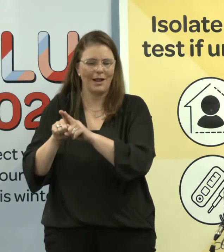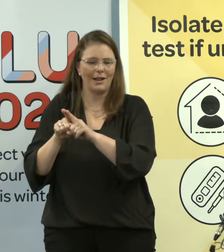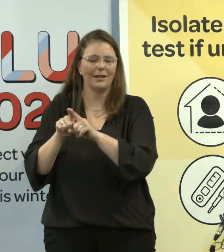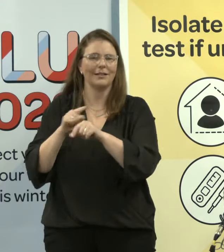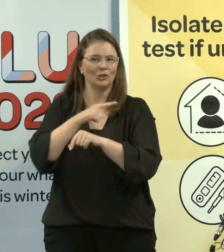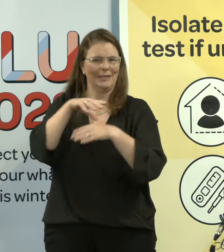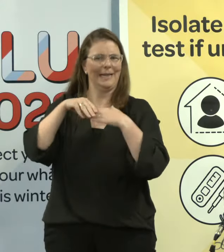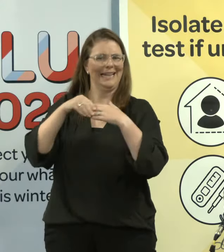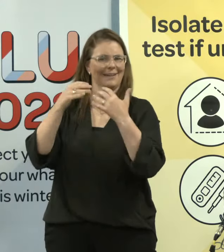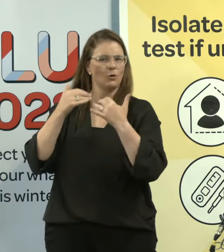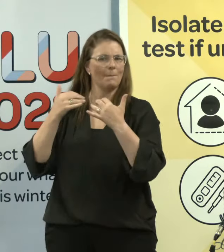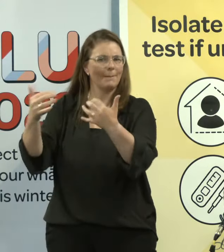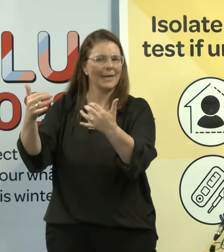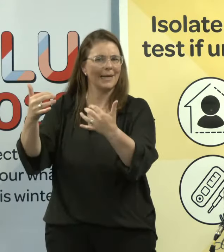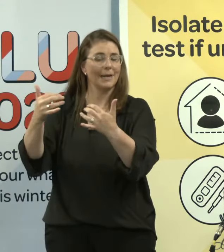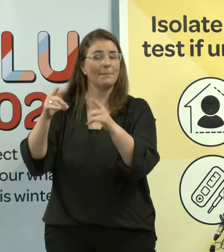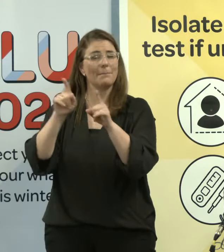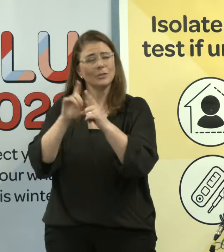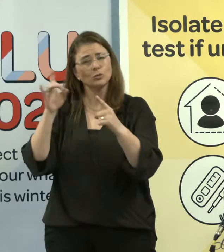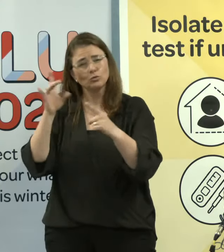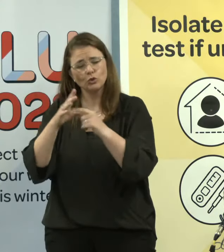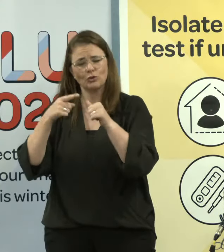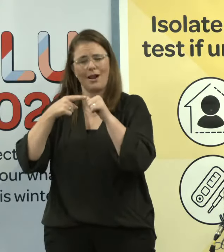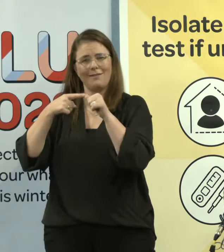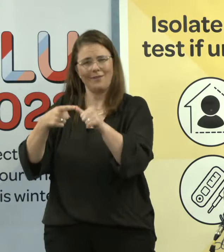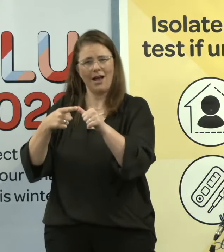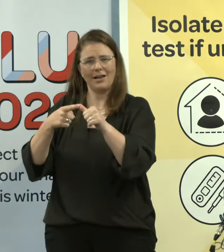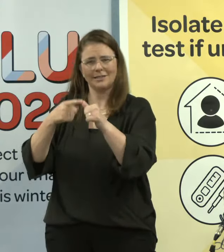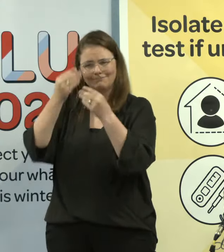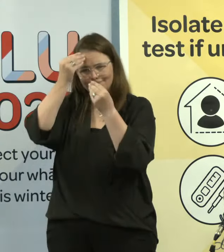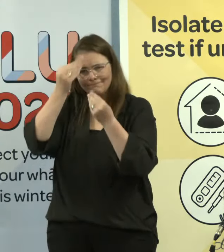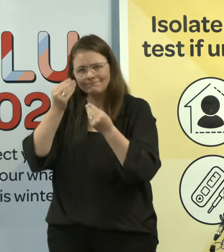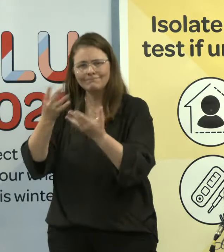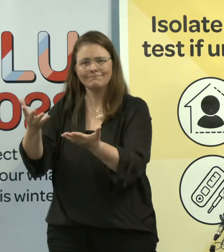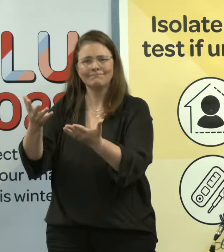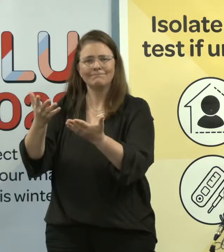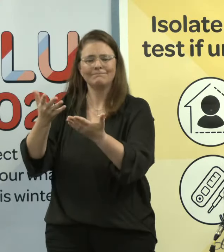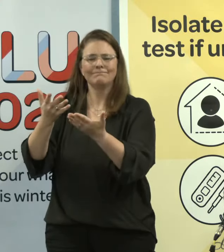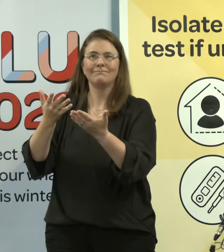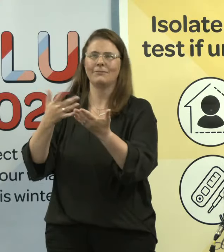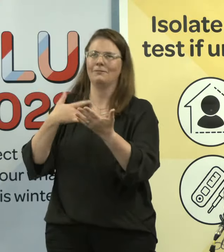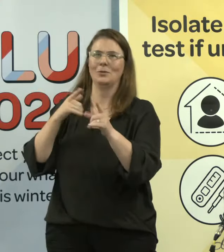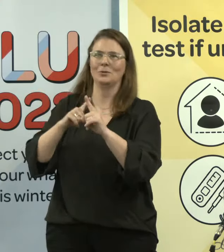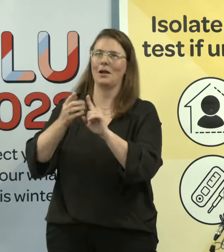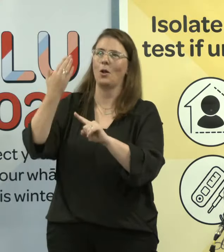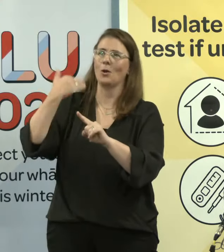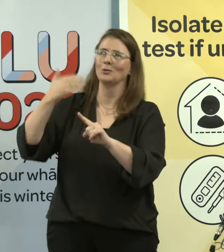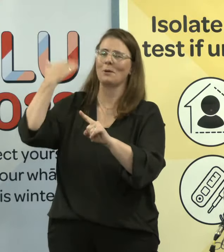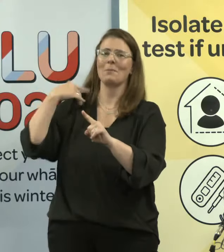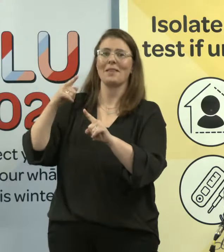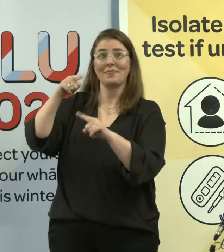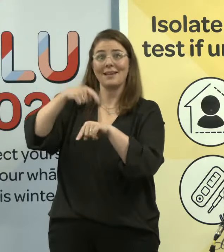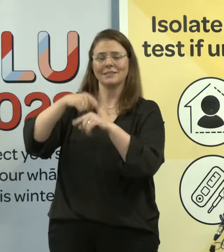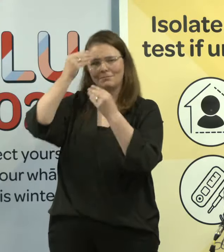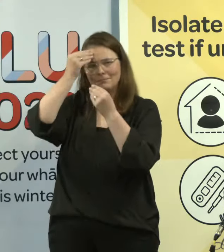te tirotiro i te urupare hauora a te iwi ki tera te pakarutanga